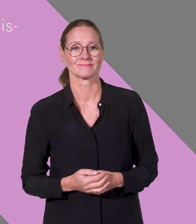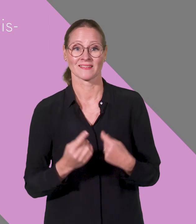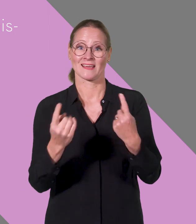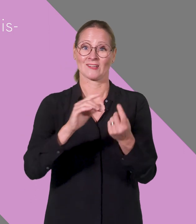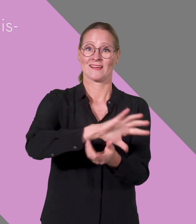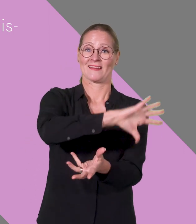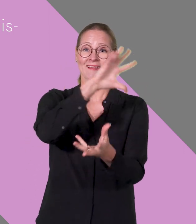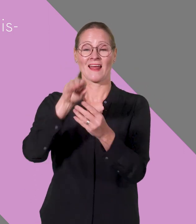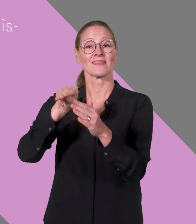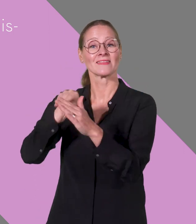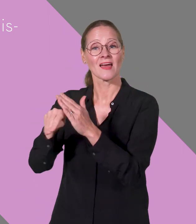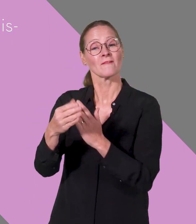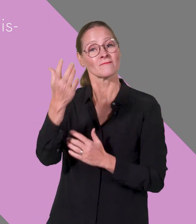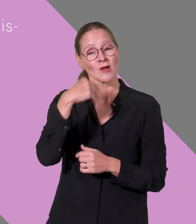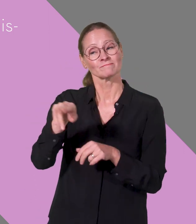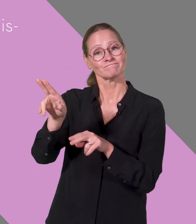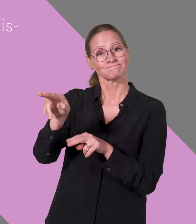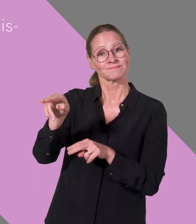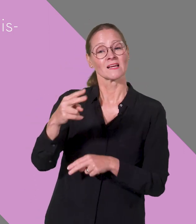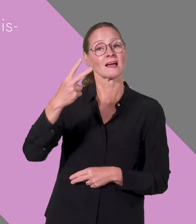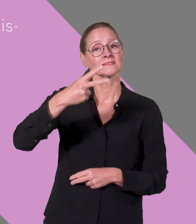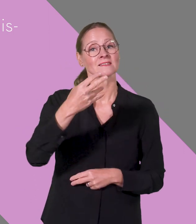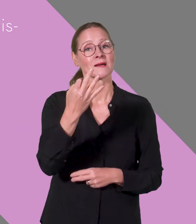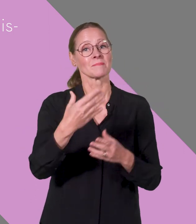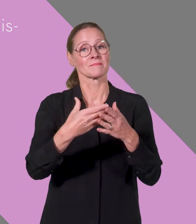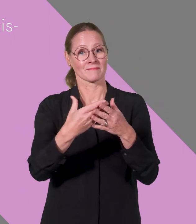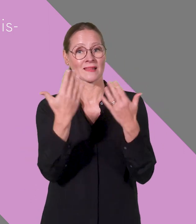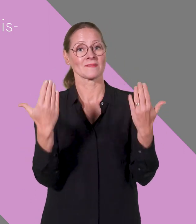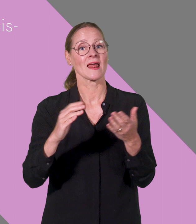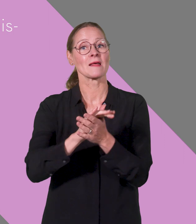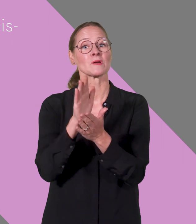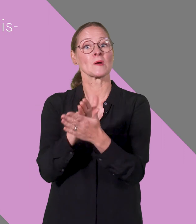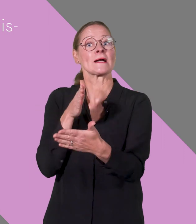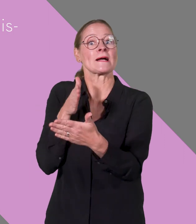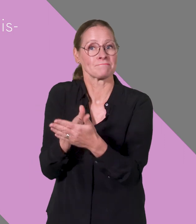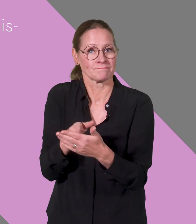Tilaisuuden tallenne on katsottavissa 28.2.2023 asti -